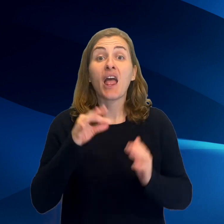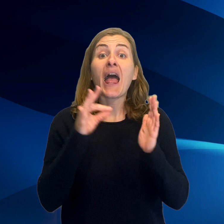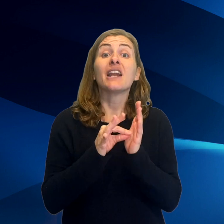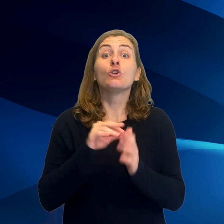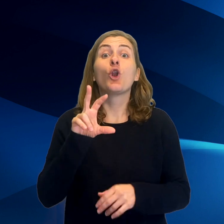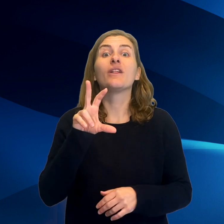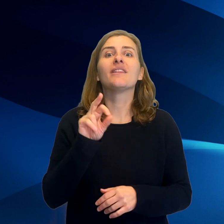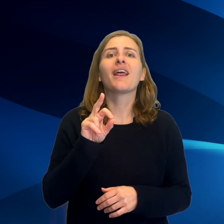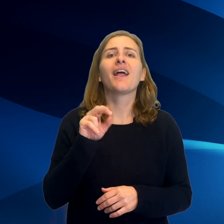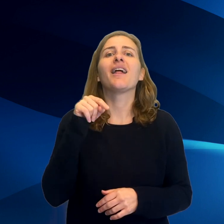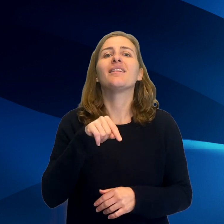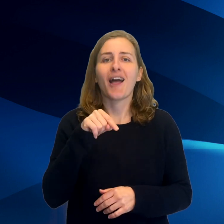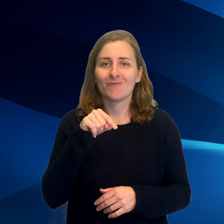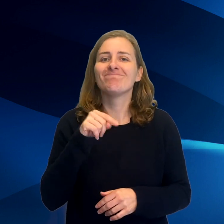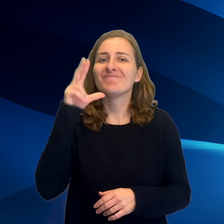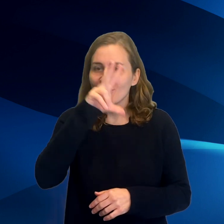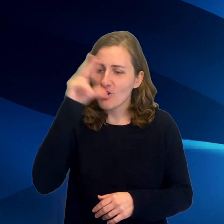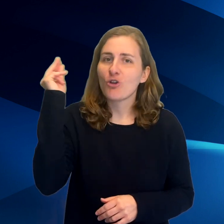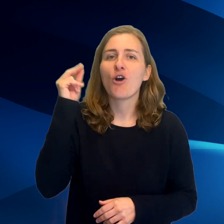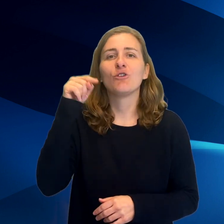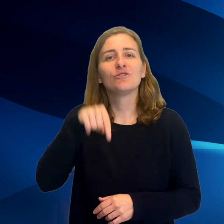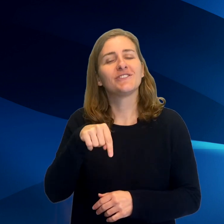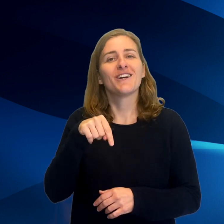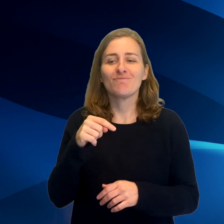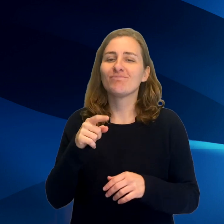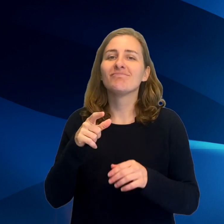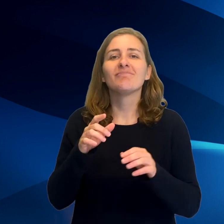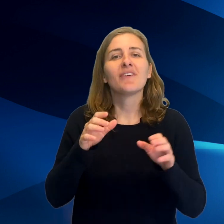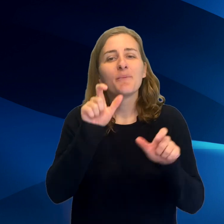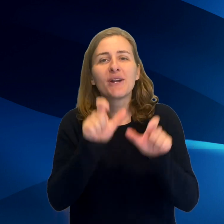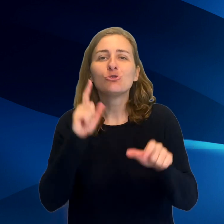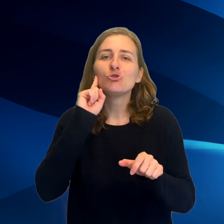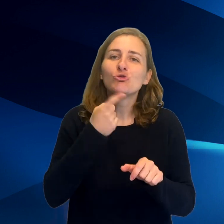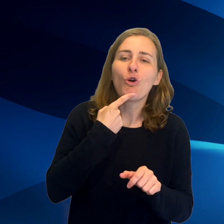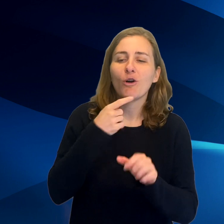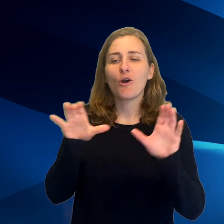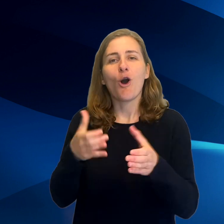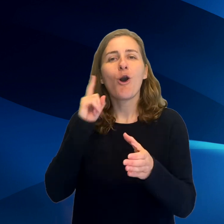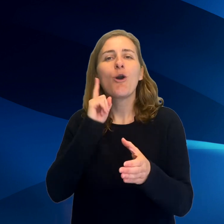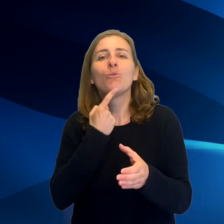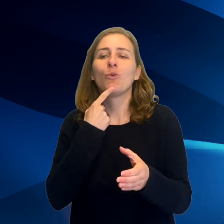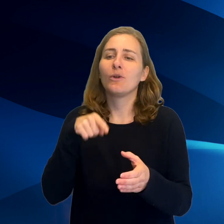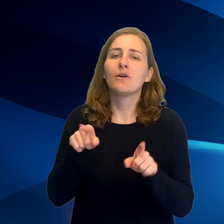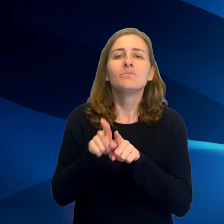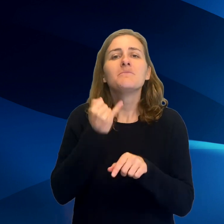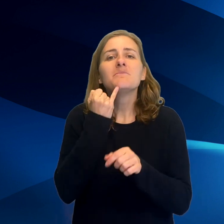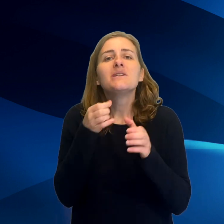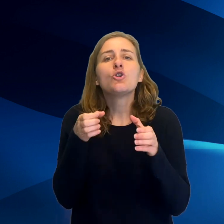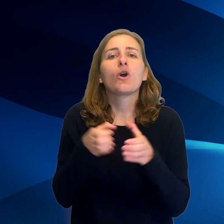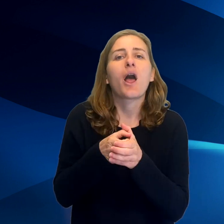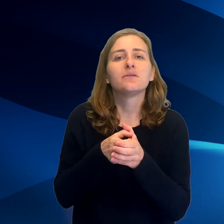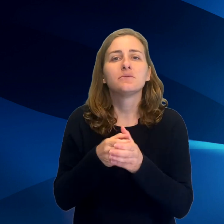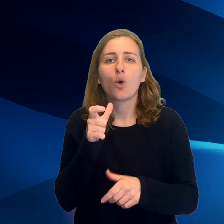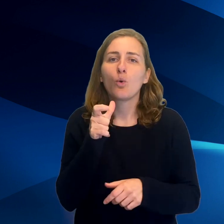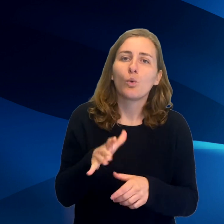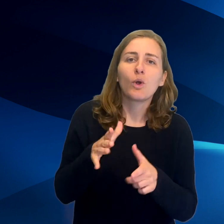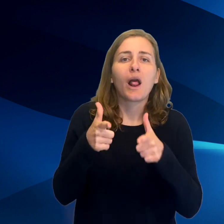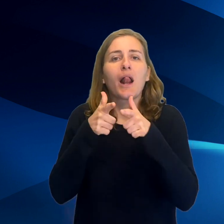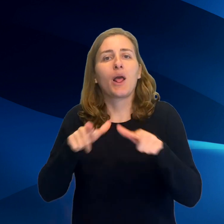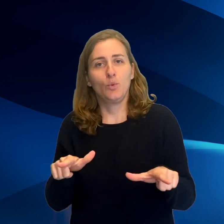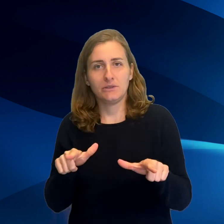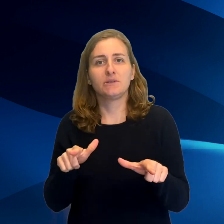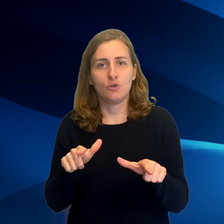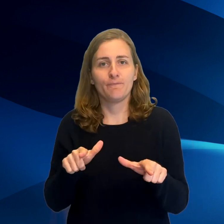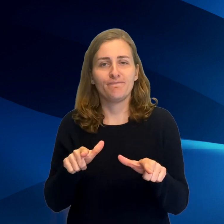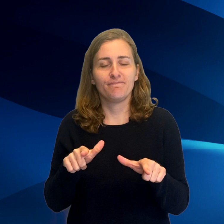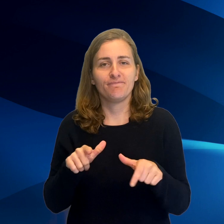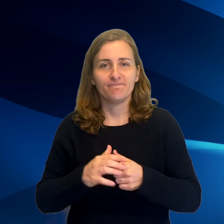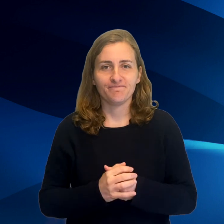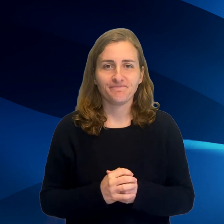L’Articolo 30 riconosce legalmente e conferisce a persone e comunità sorde lo status di minoranza linguistica e culturale.